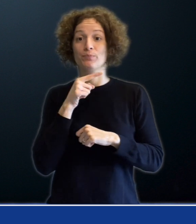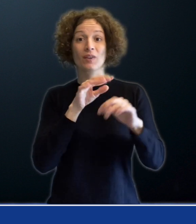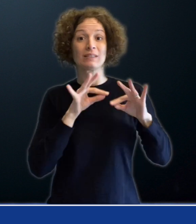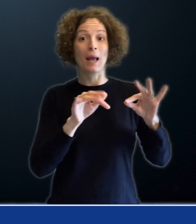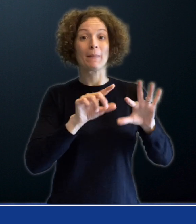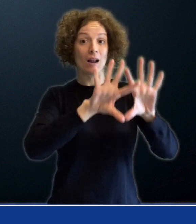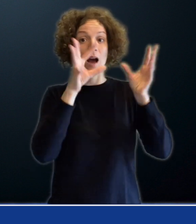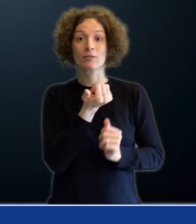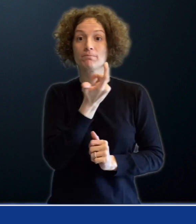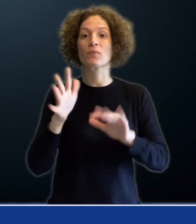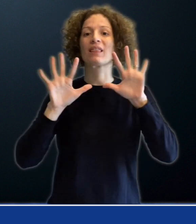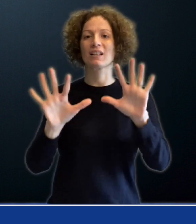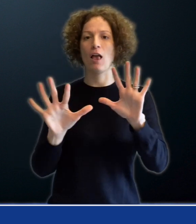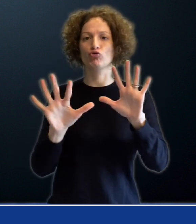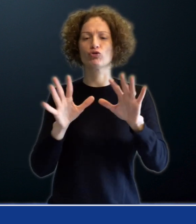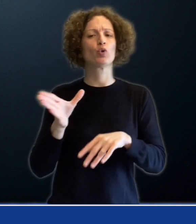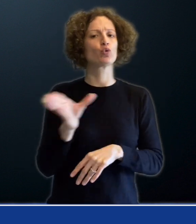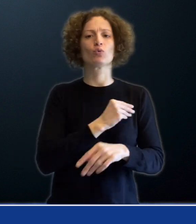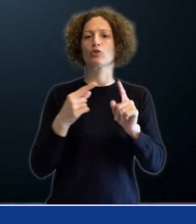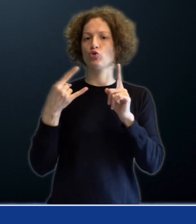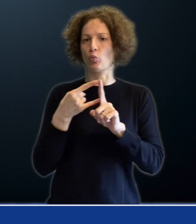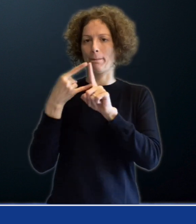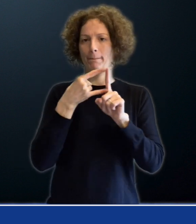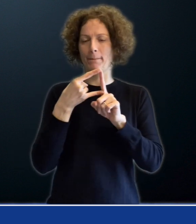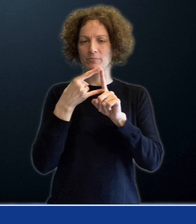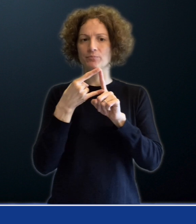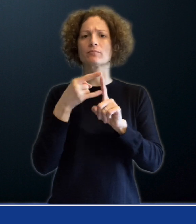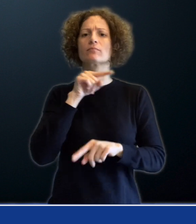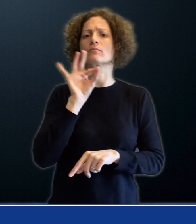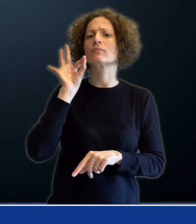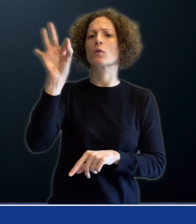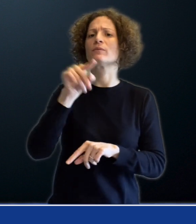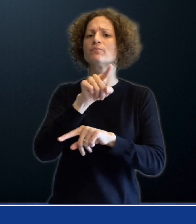saranno in totale 10, si svolgono tutti su zoom e sono destinati